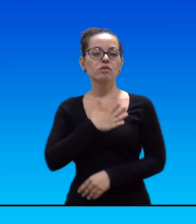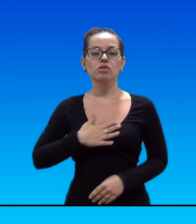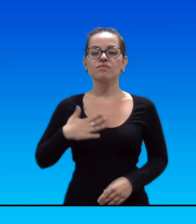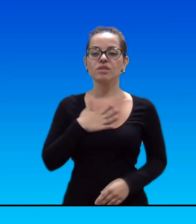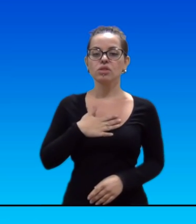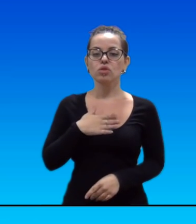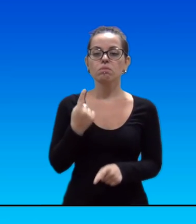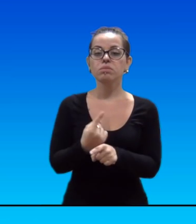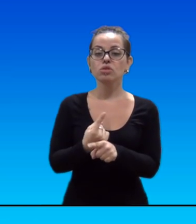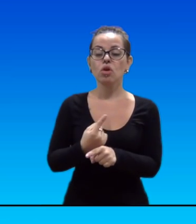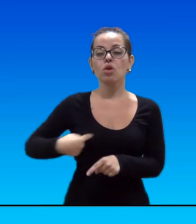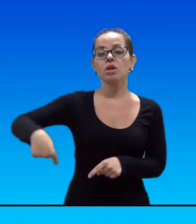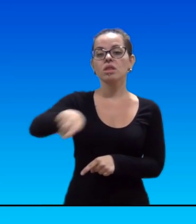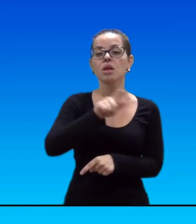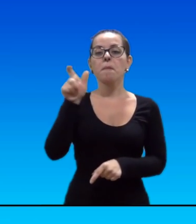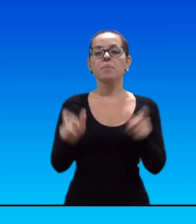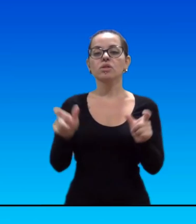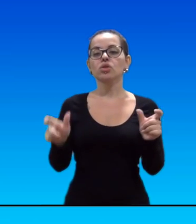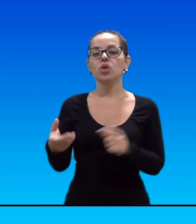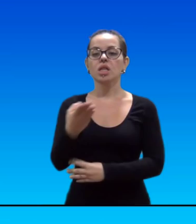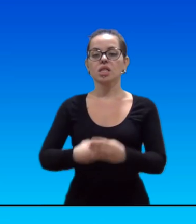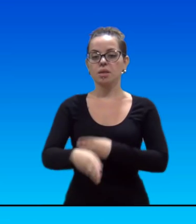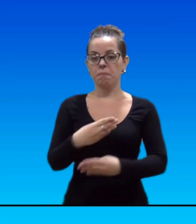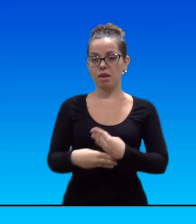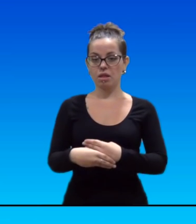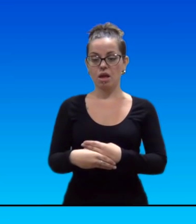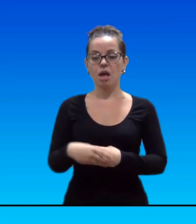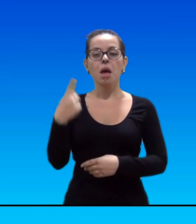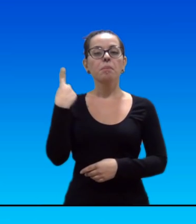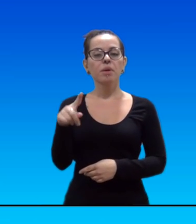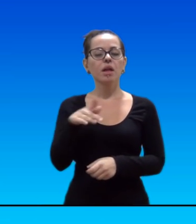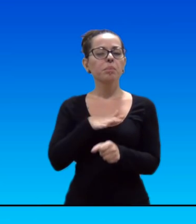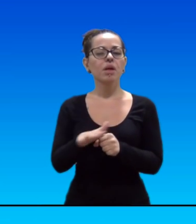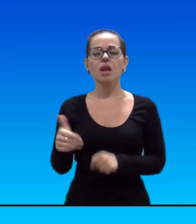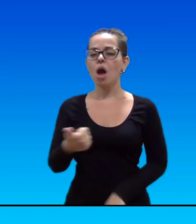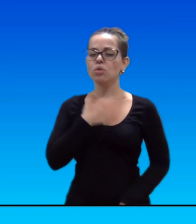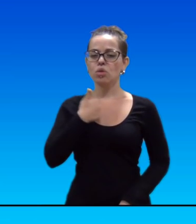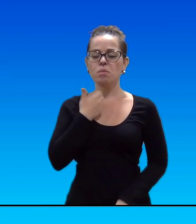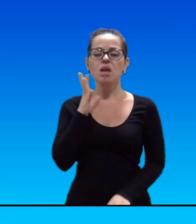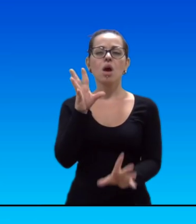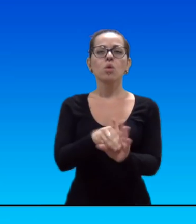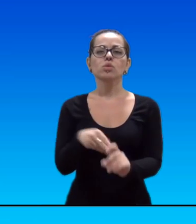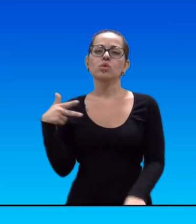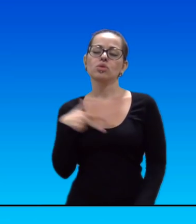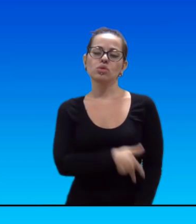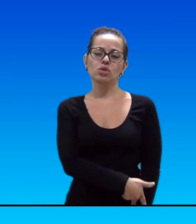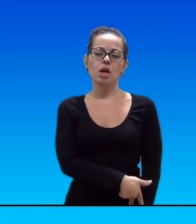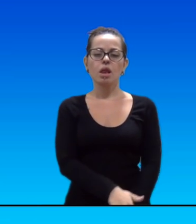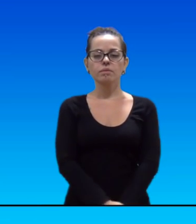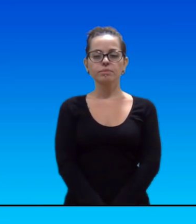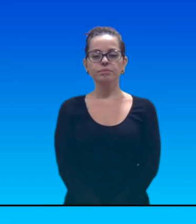alle esigenze reali delle persone con disabilità, per la loro piena autonomia e inclusione sociale.